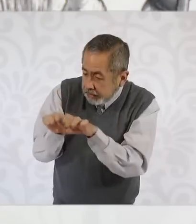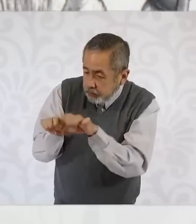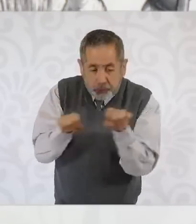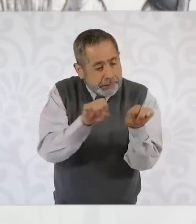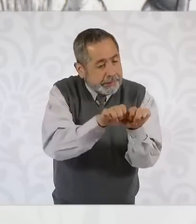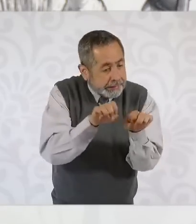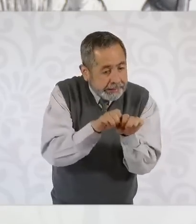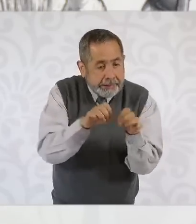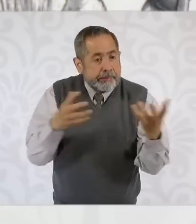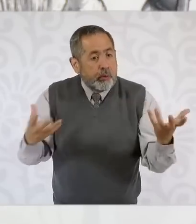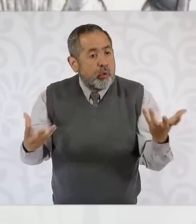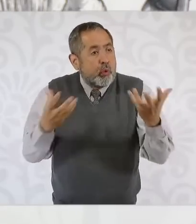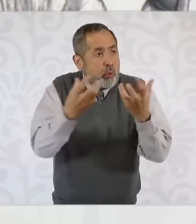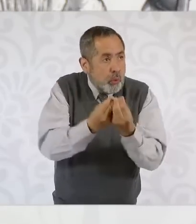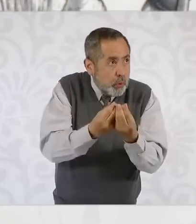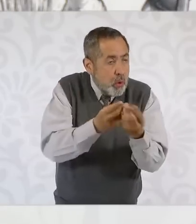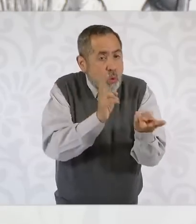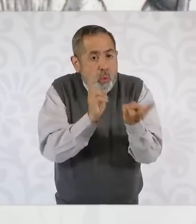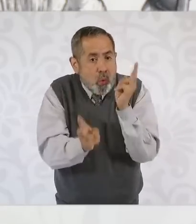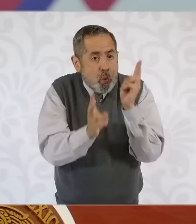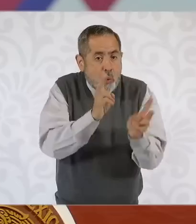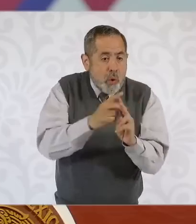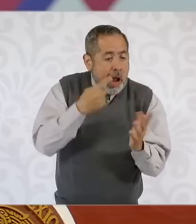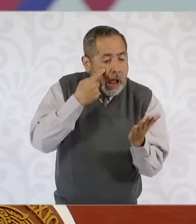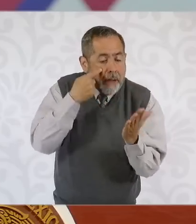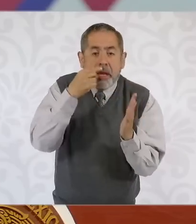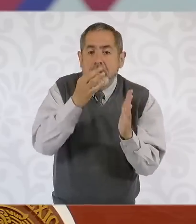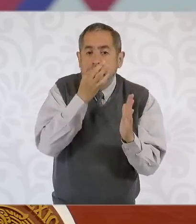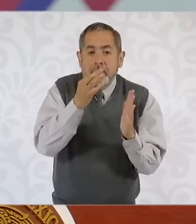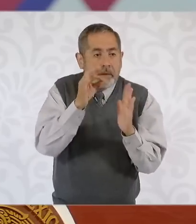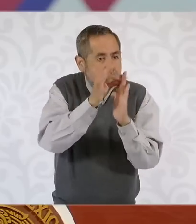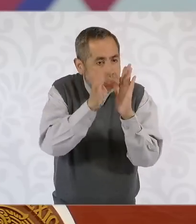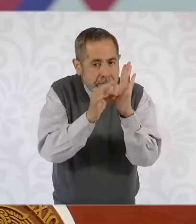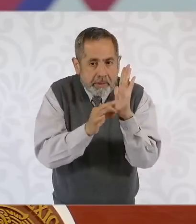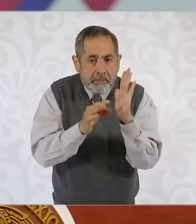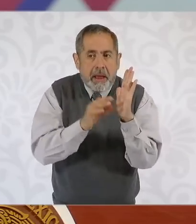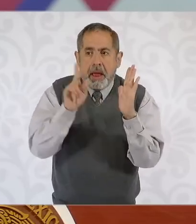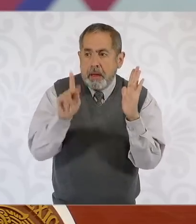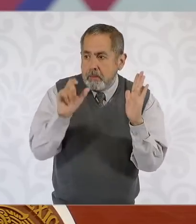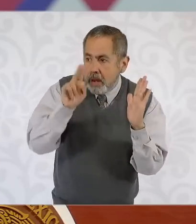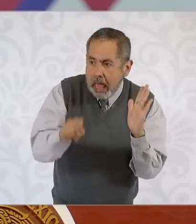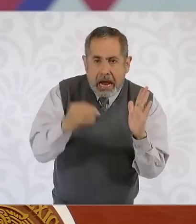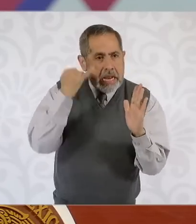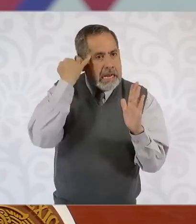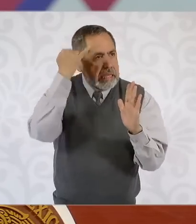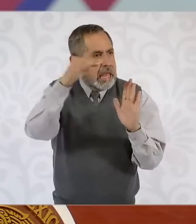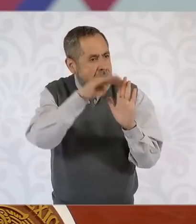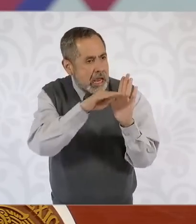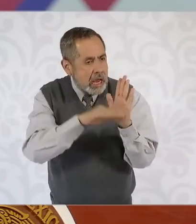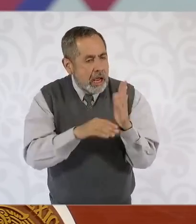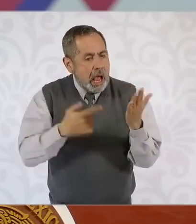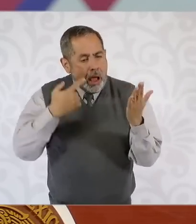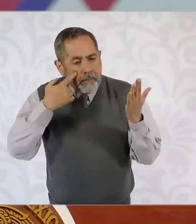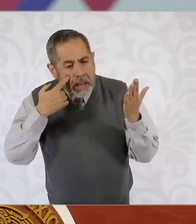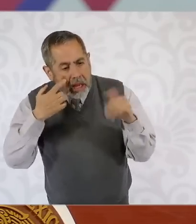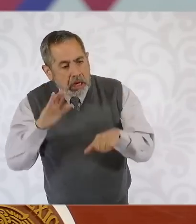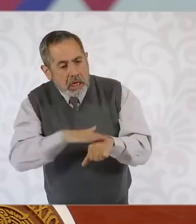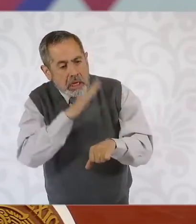hacer el plan y su eh indicadores de evaluación que nos permitan saber los resultados y sino